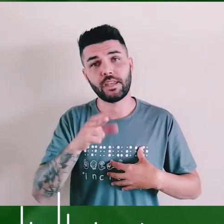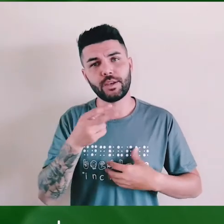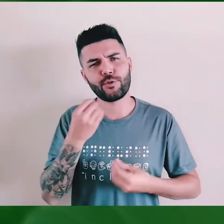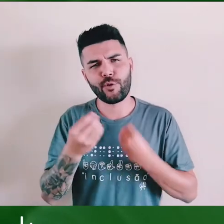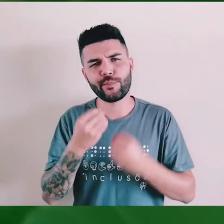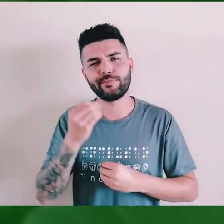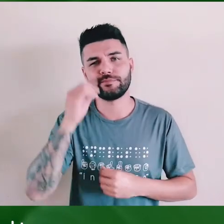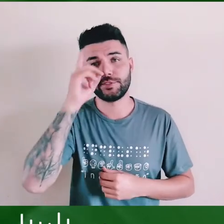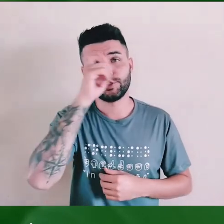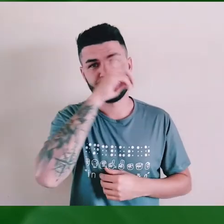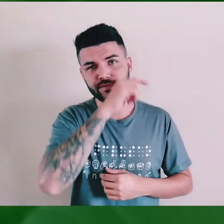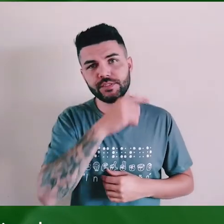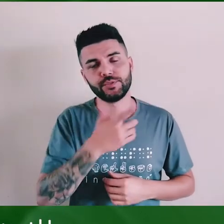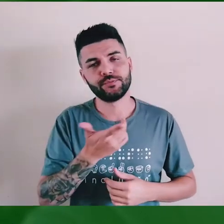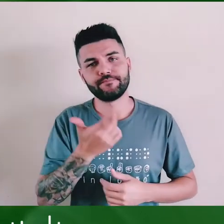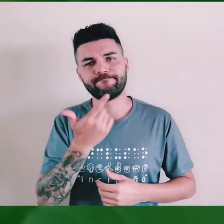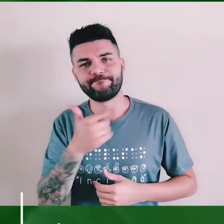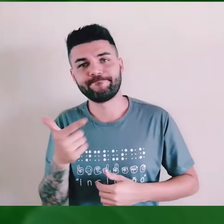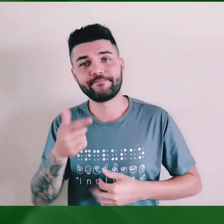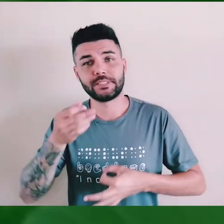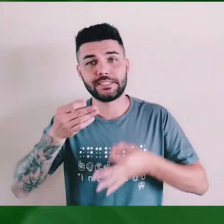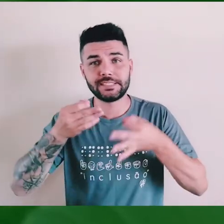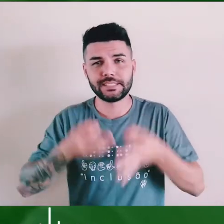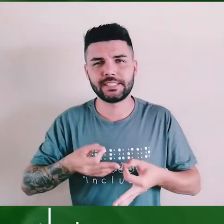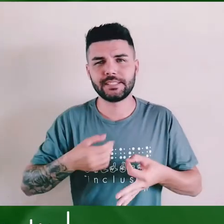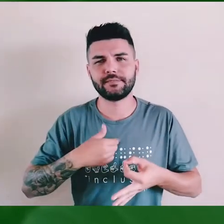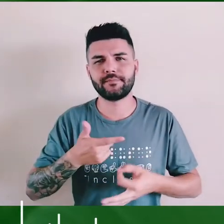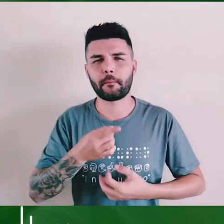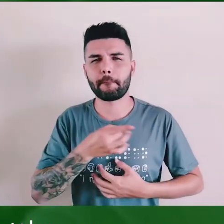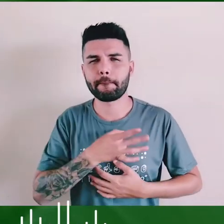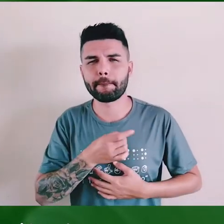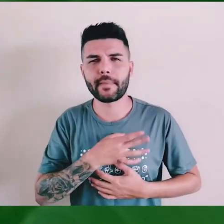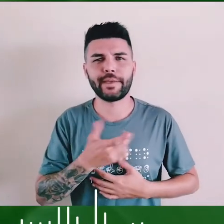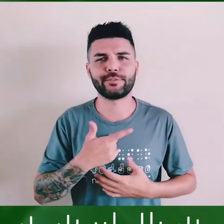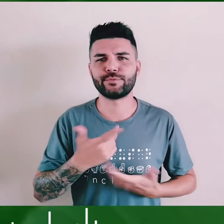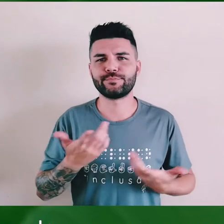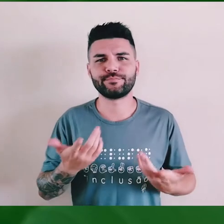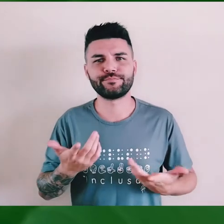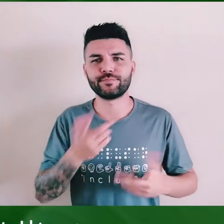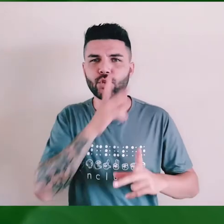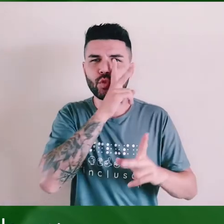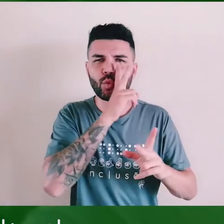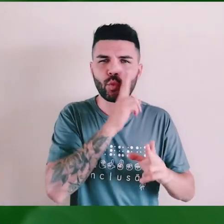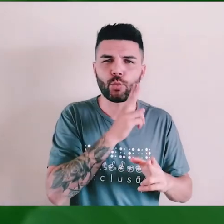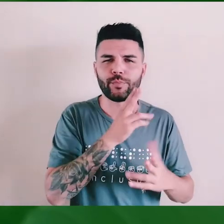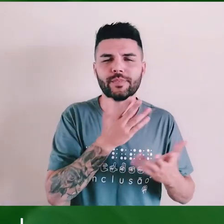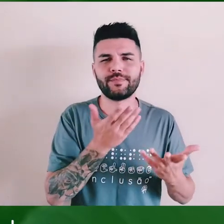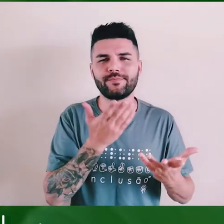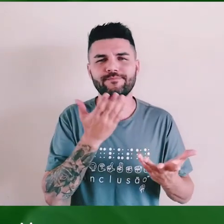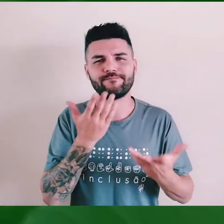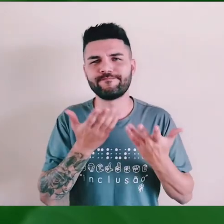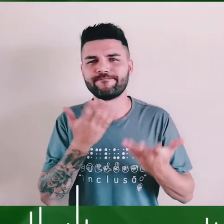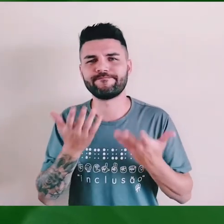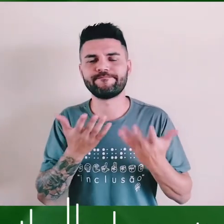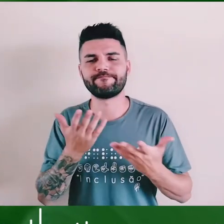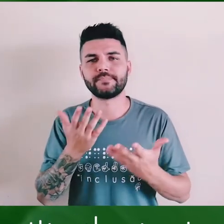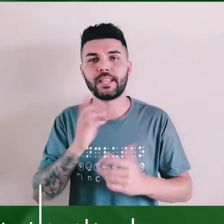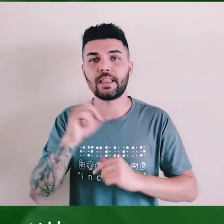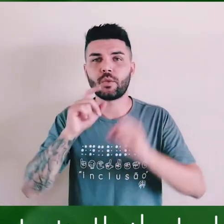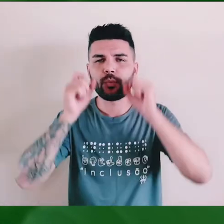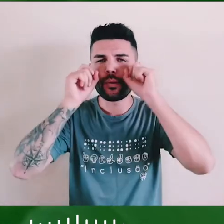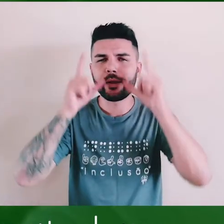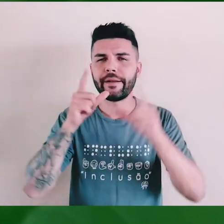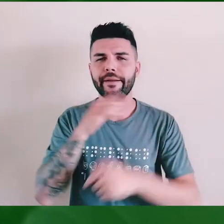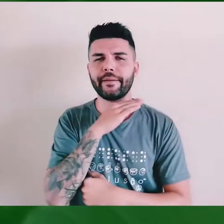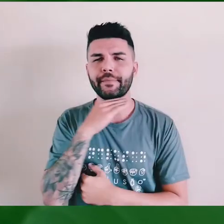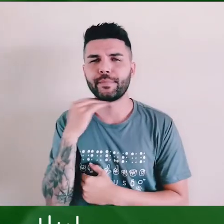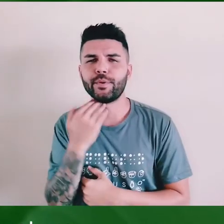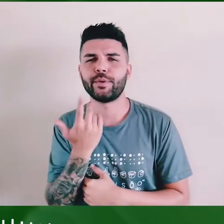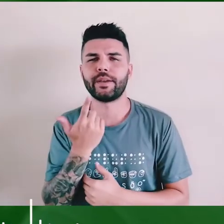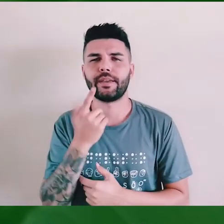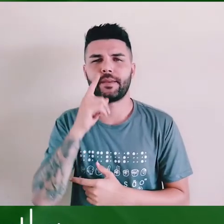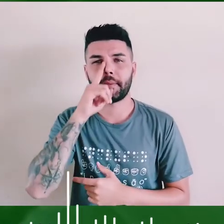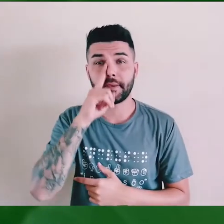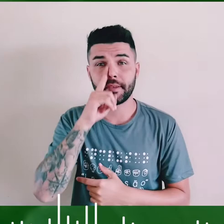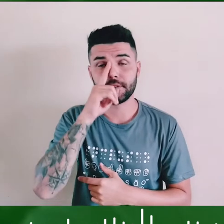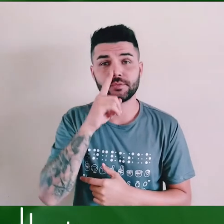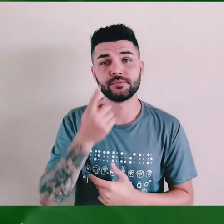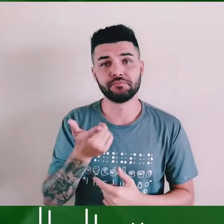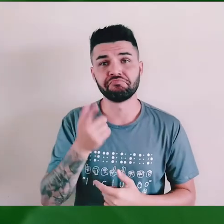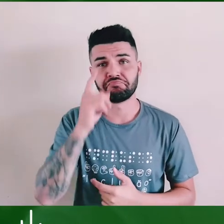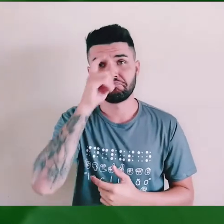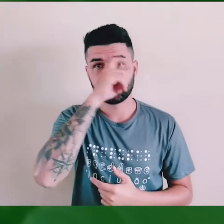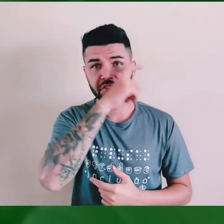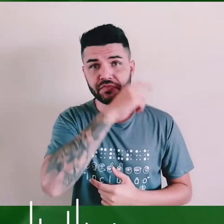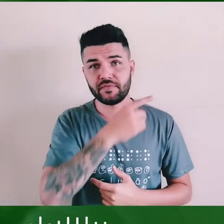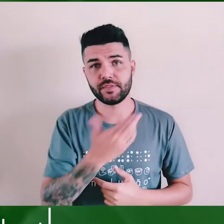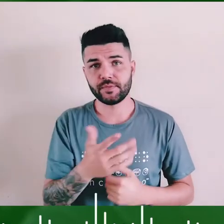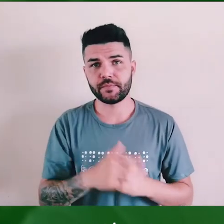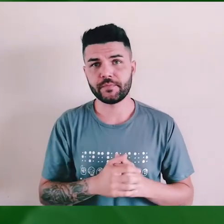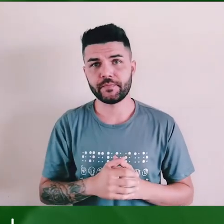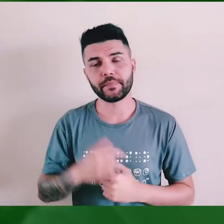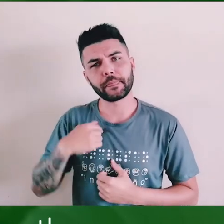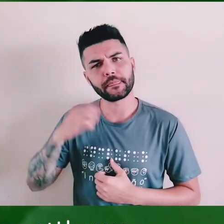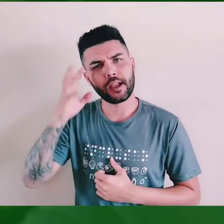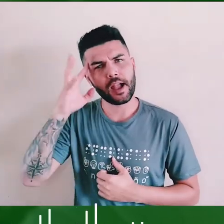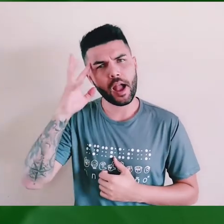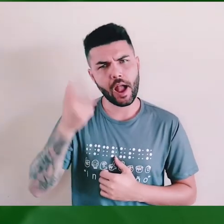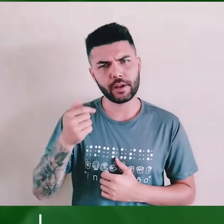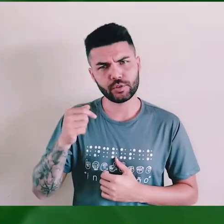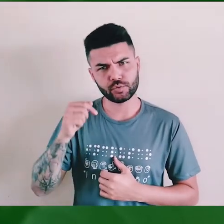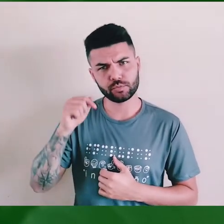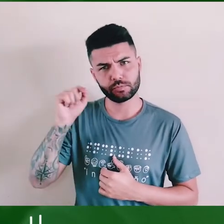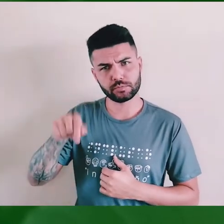é difícil essa incerteza de você ter o medo de dormir e não acordar. Então assim,